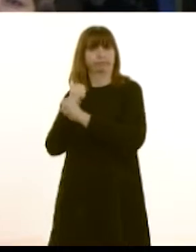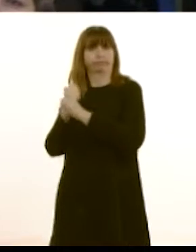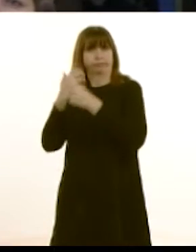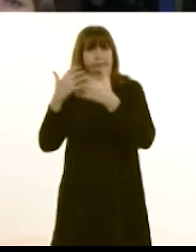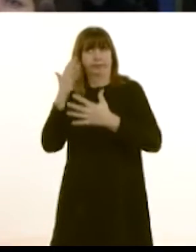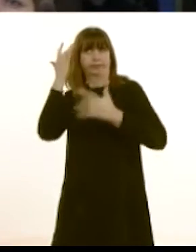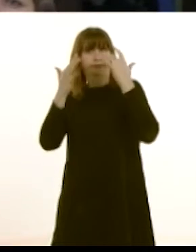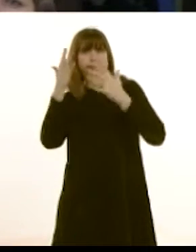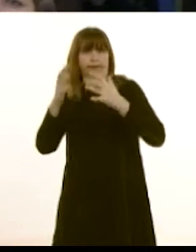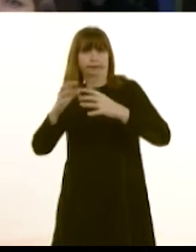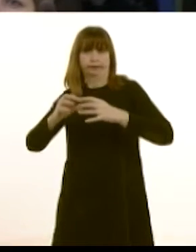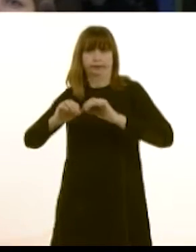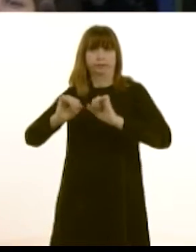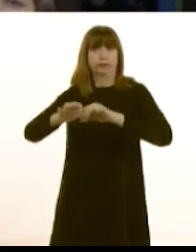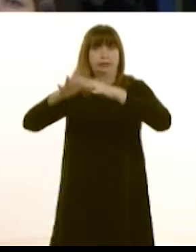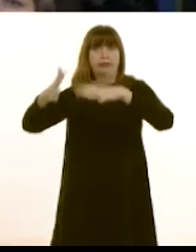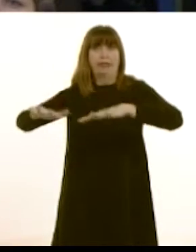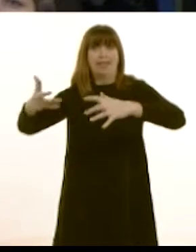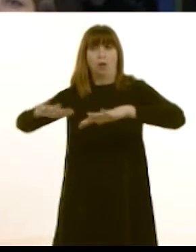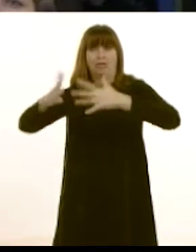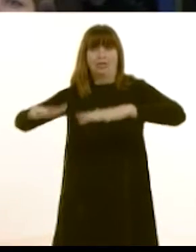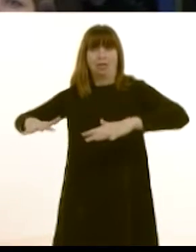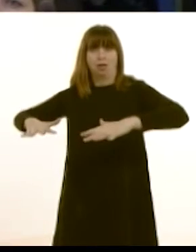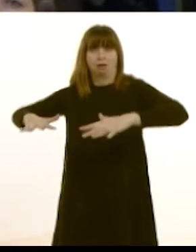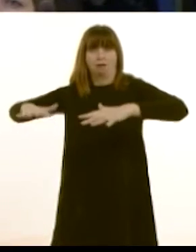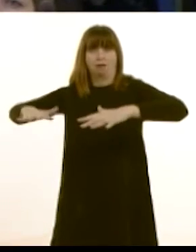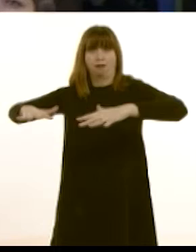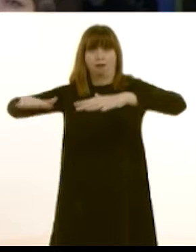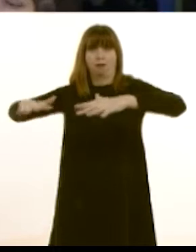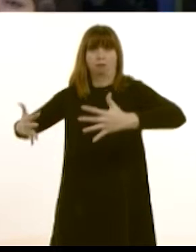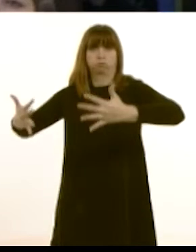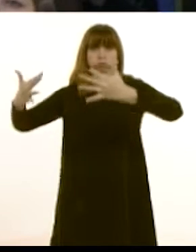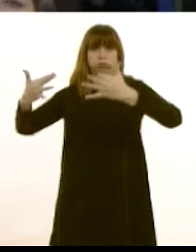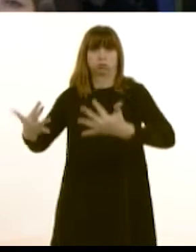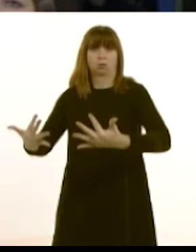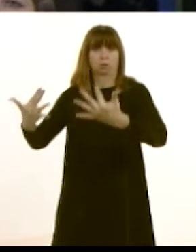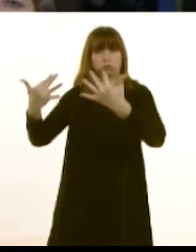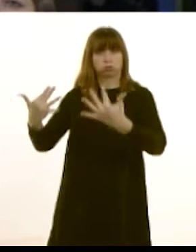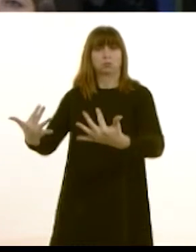Pa broses sydd yn ei lle i asesu a ywír gwaith sydd wedi cael ei gwblhau yn y blynyddoedd